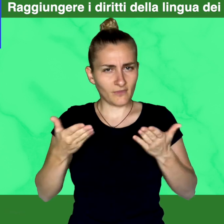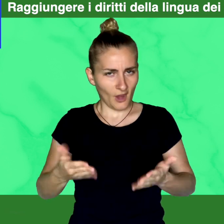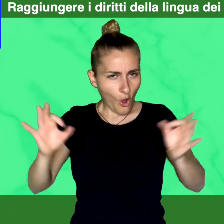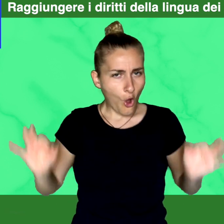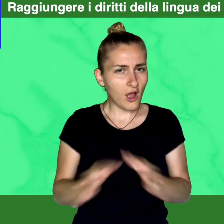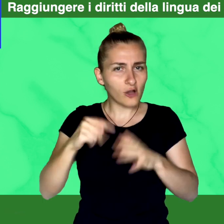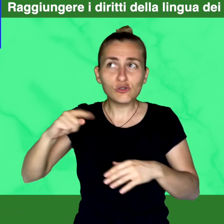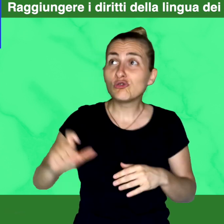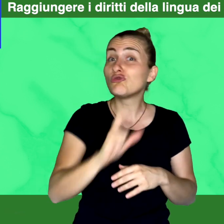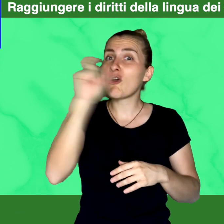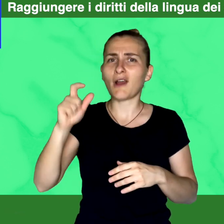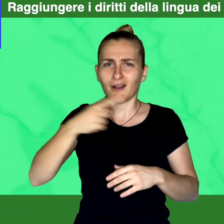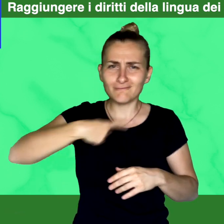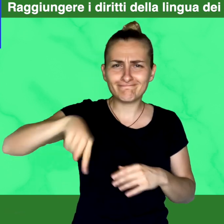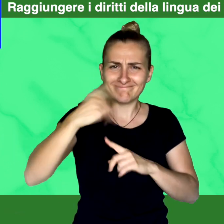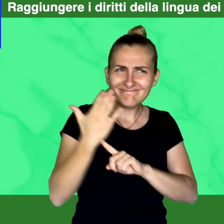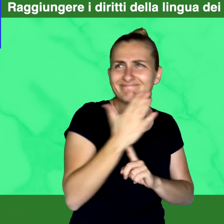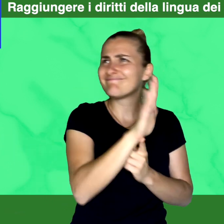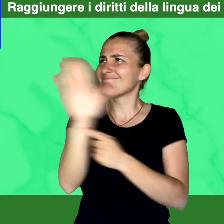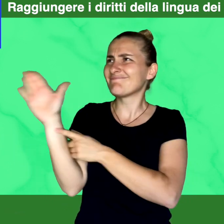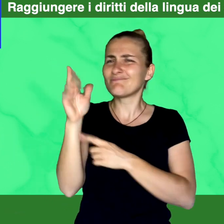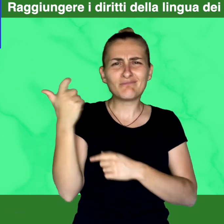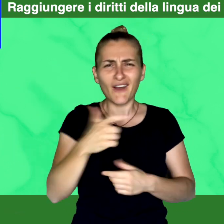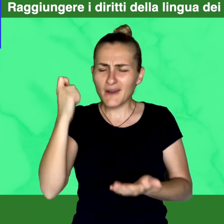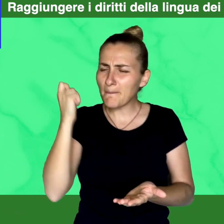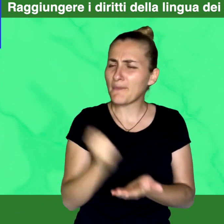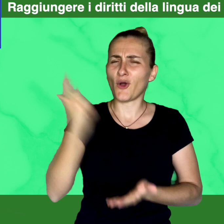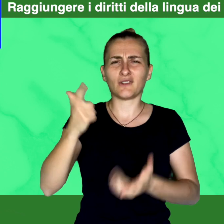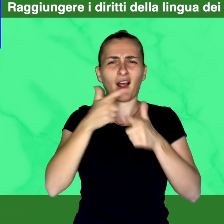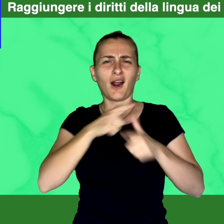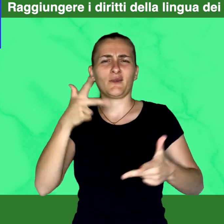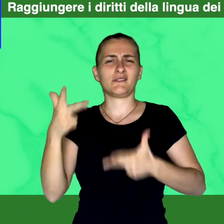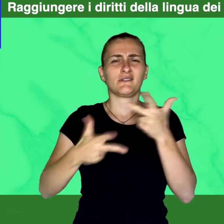Oggi incoraggiamo la condivisione di storie di ciò che le lingue dei segni